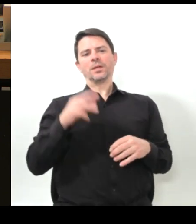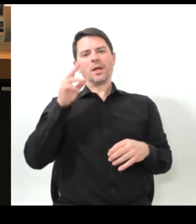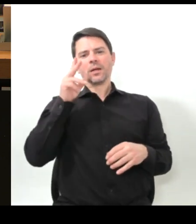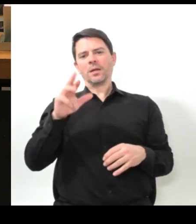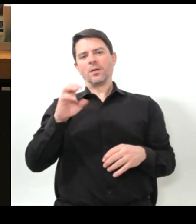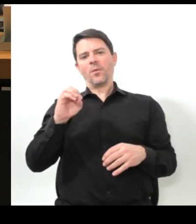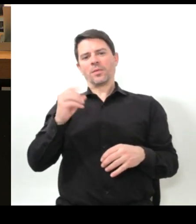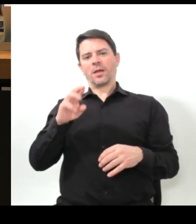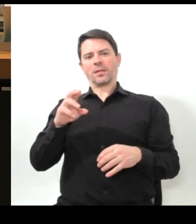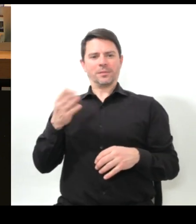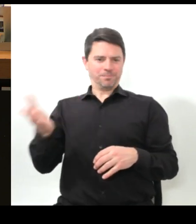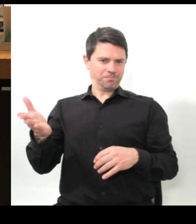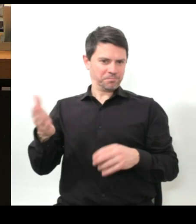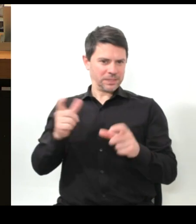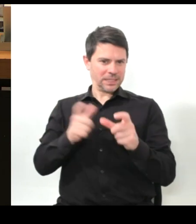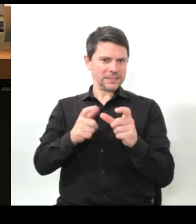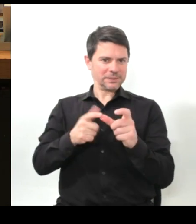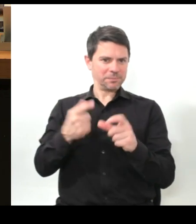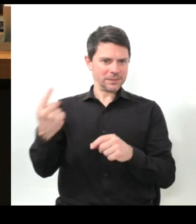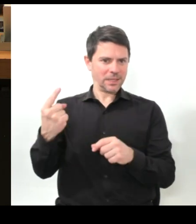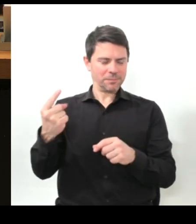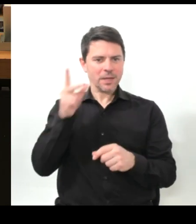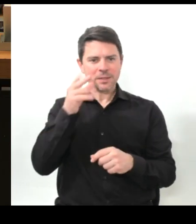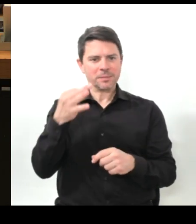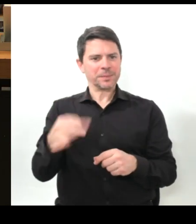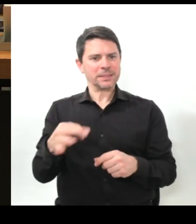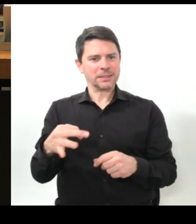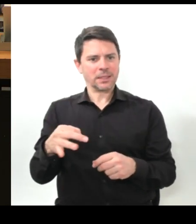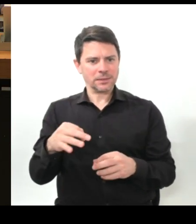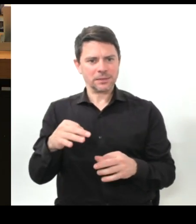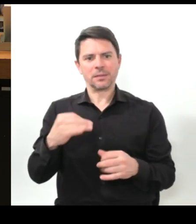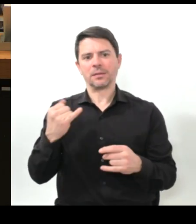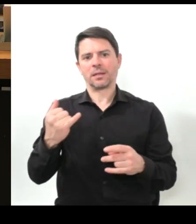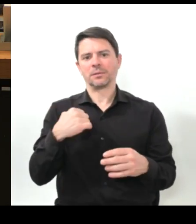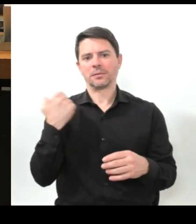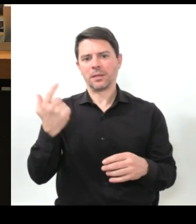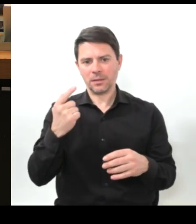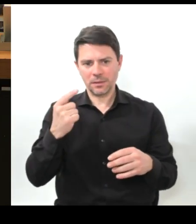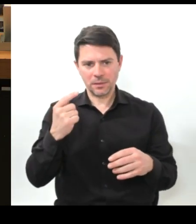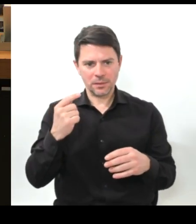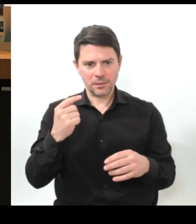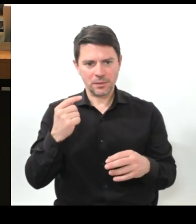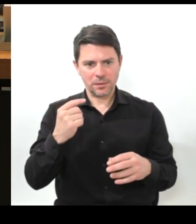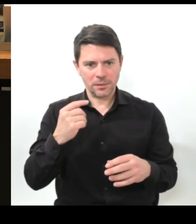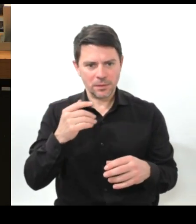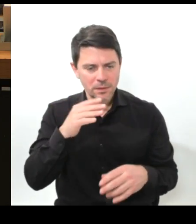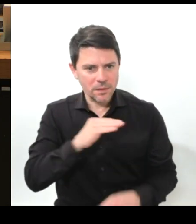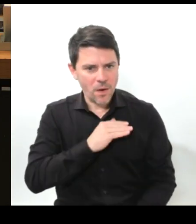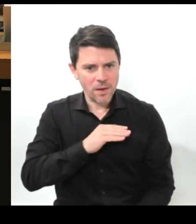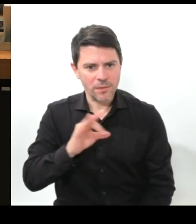der Solar-Energie auf maximal möglichen Bedarf und wann Fechner Gebäude vorantreiben.